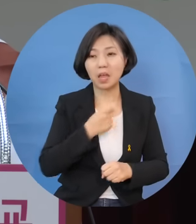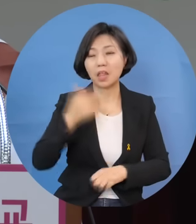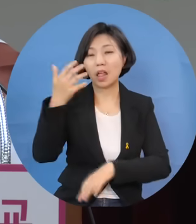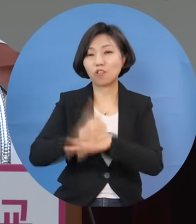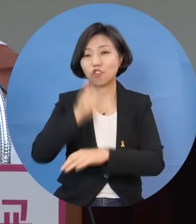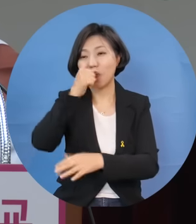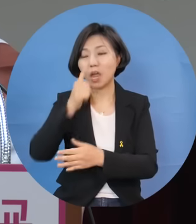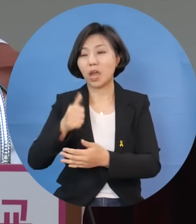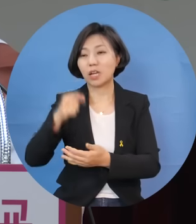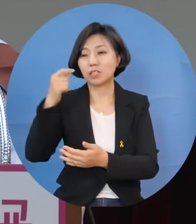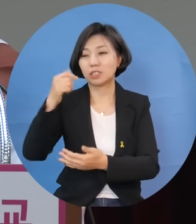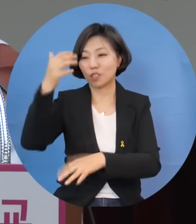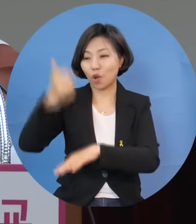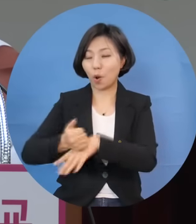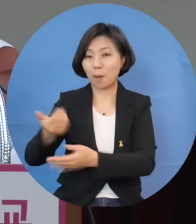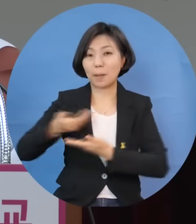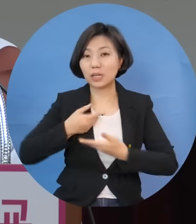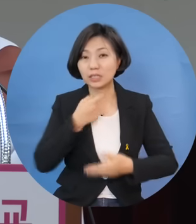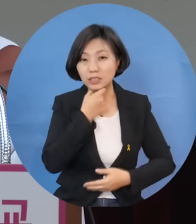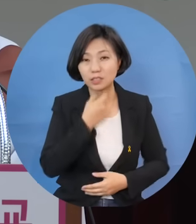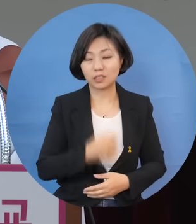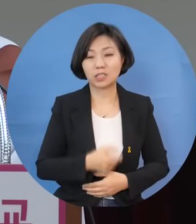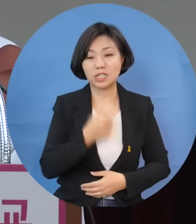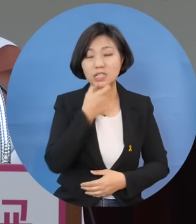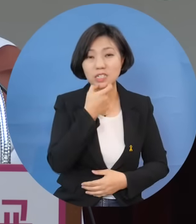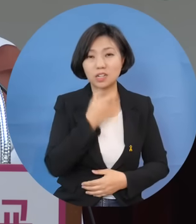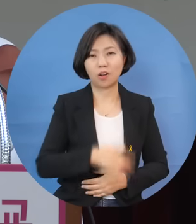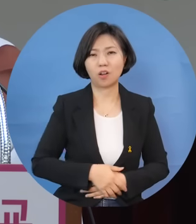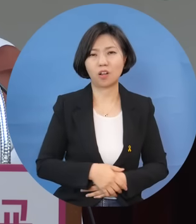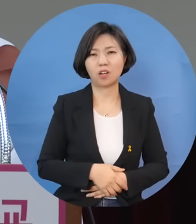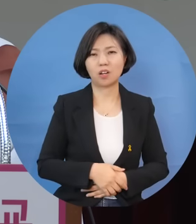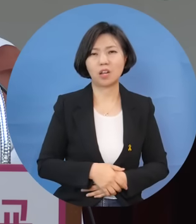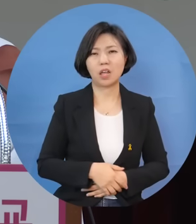그런데 이 더러운 심보를 가진 사람을 누가 좋아하겠어요?